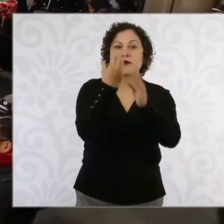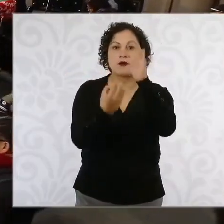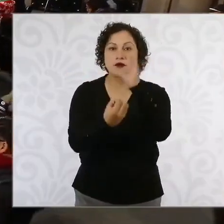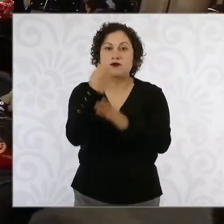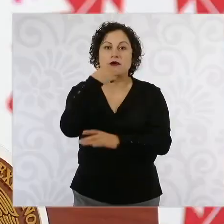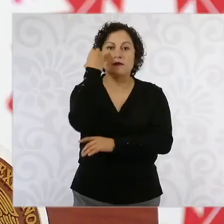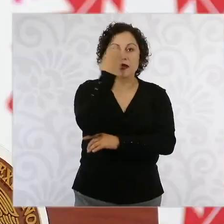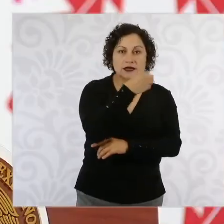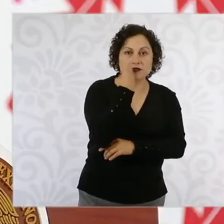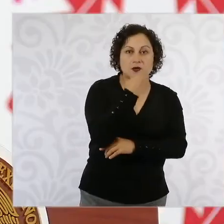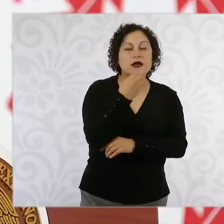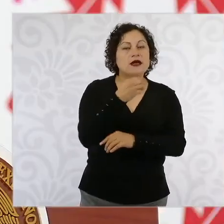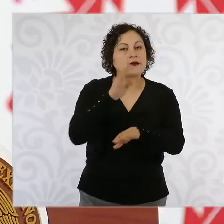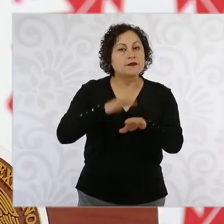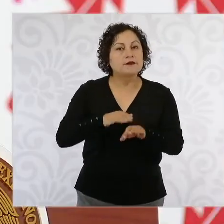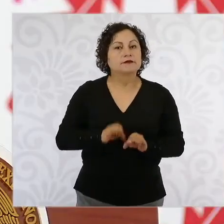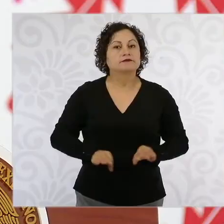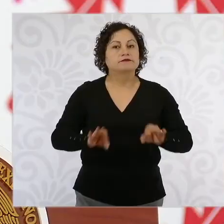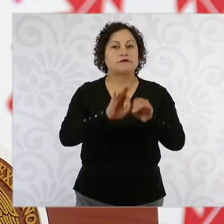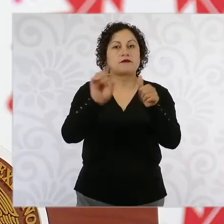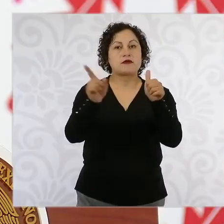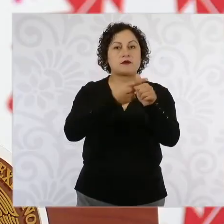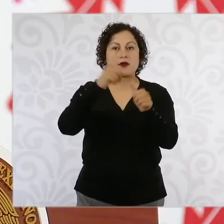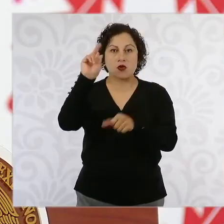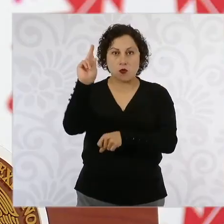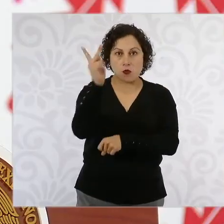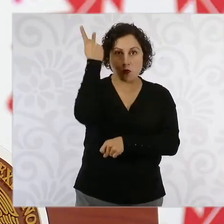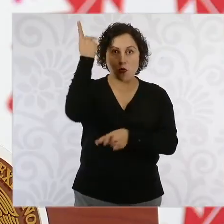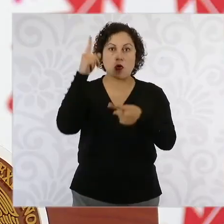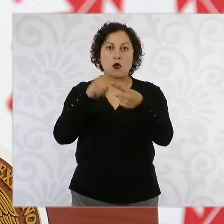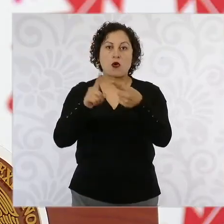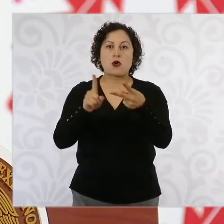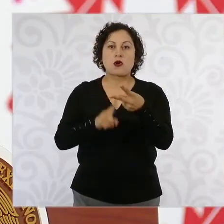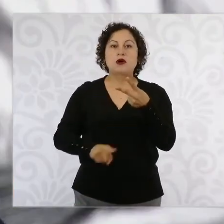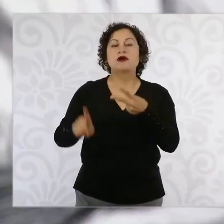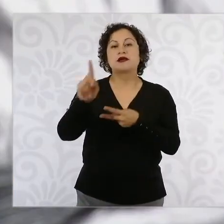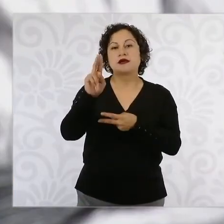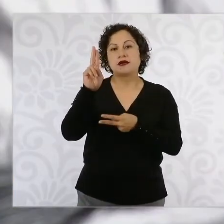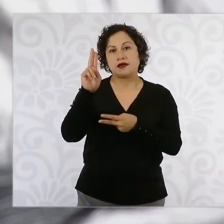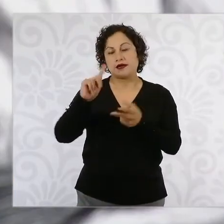Nacional de México de la nueva Universidad Nacional Rosario Castellanos y la universidad